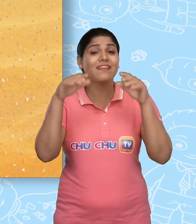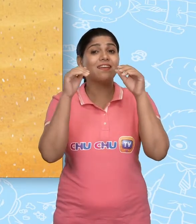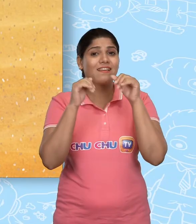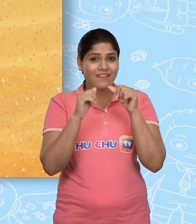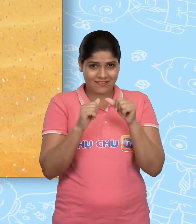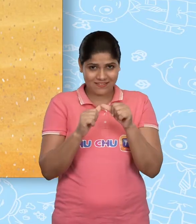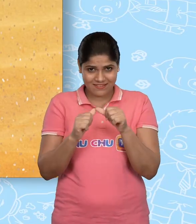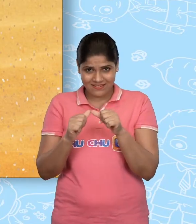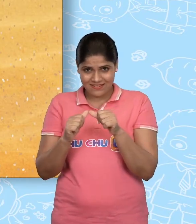A...